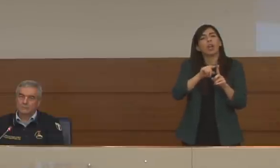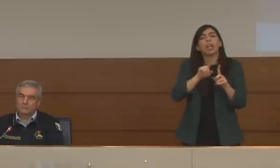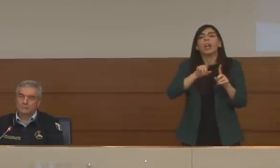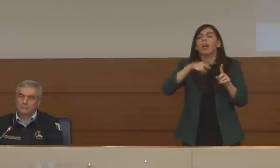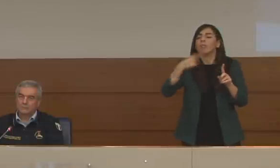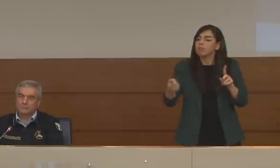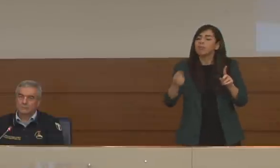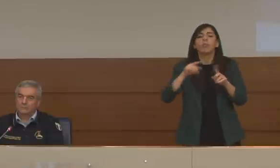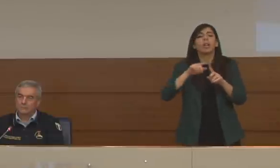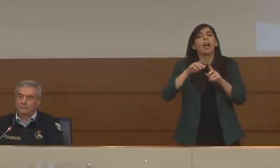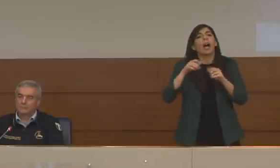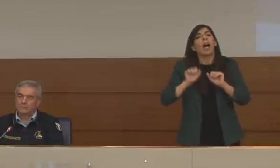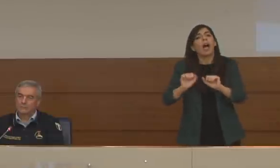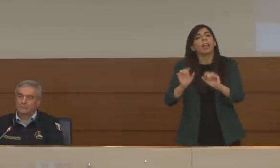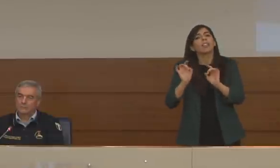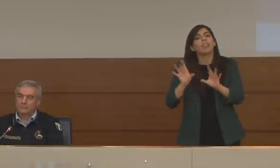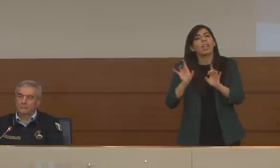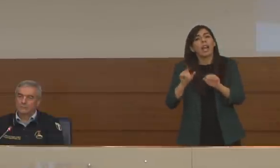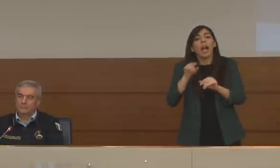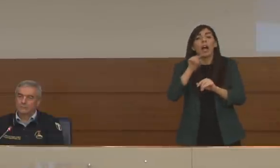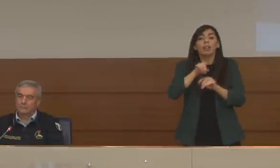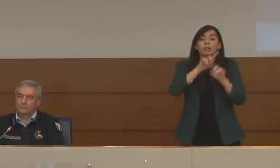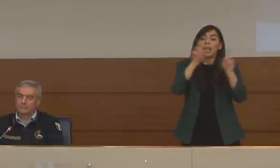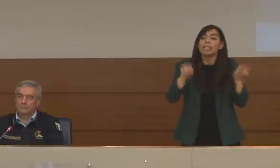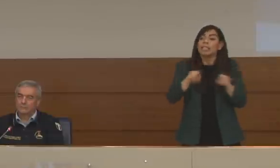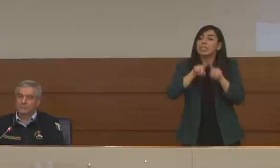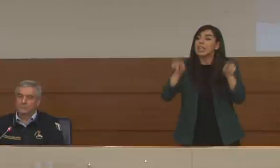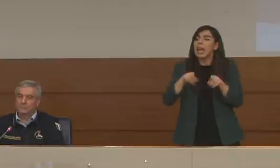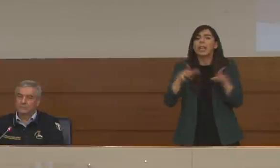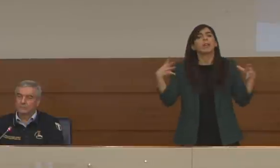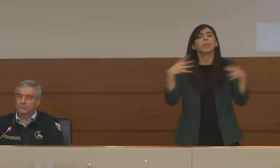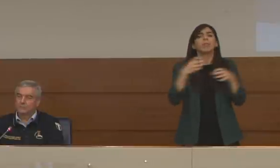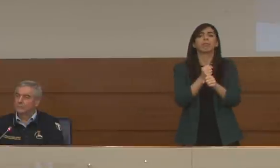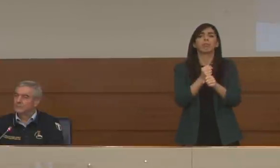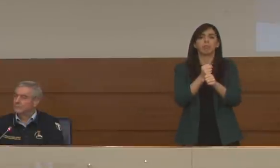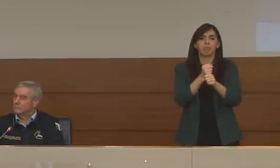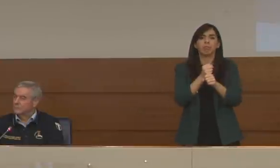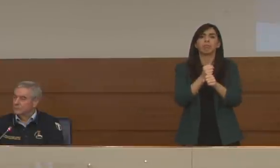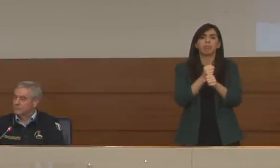schede che sintetizzano e riassumono le conoscenze attuali e quali sono